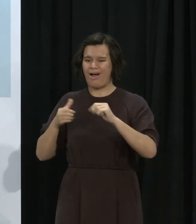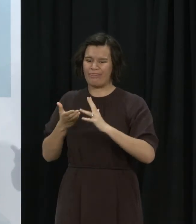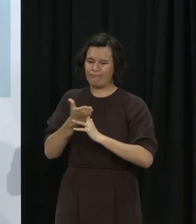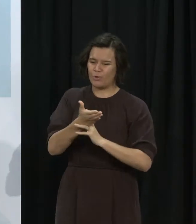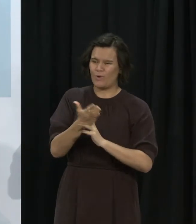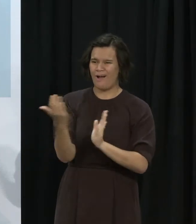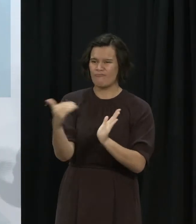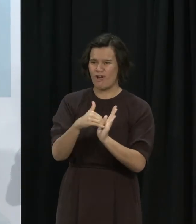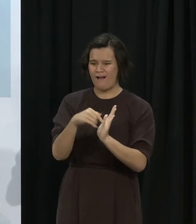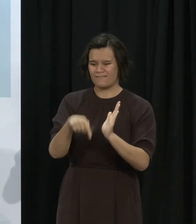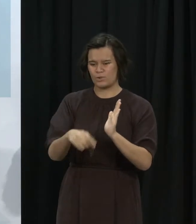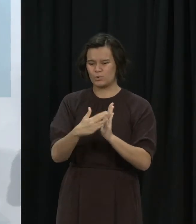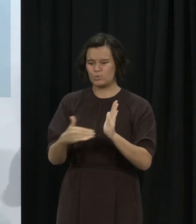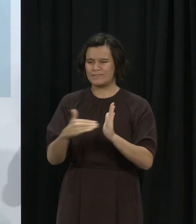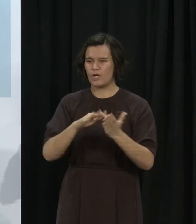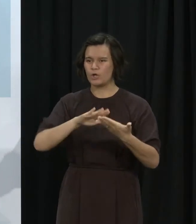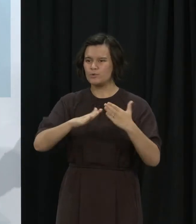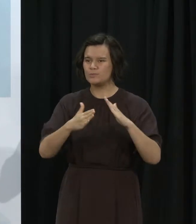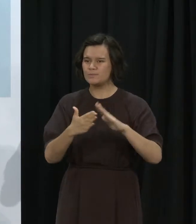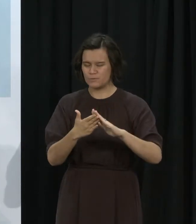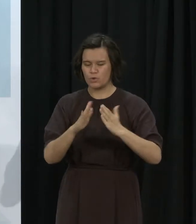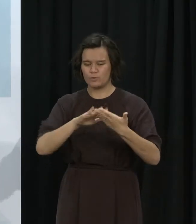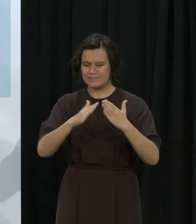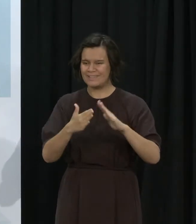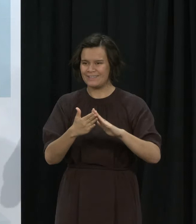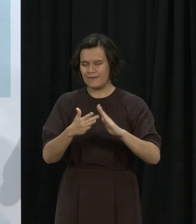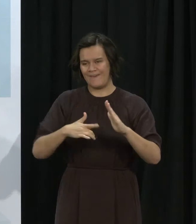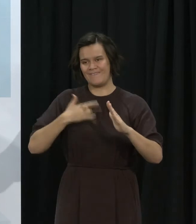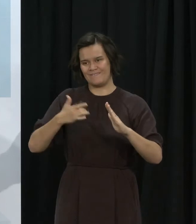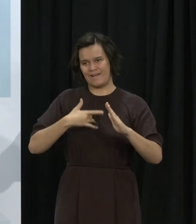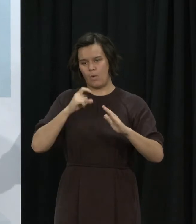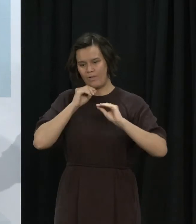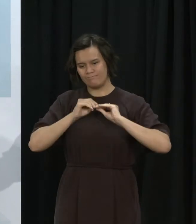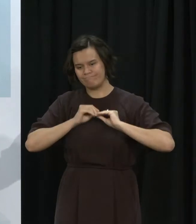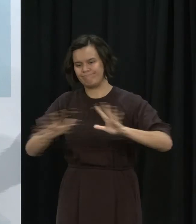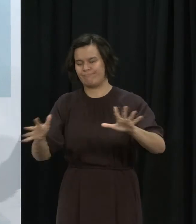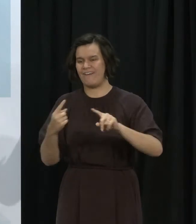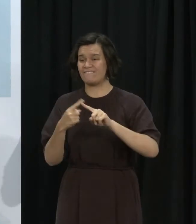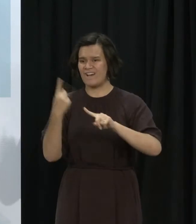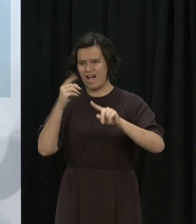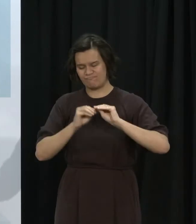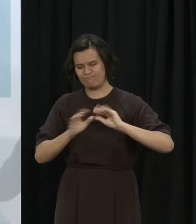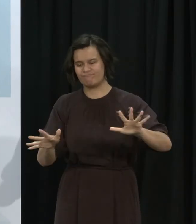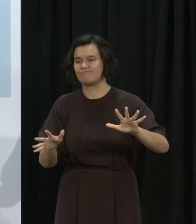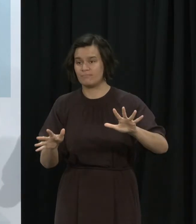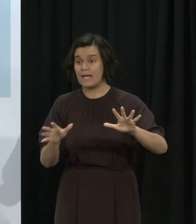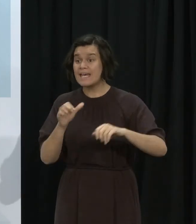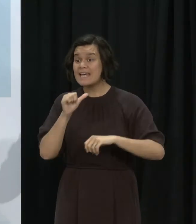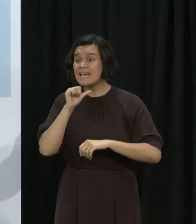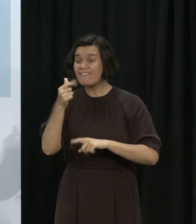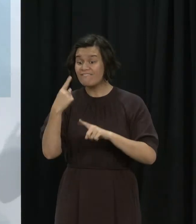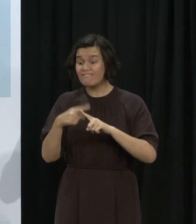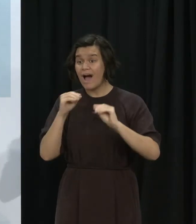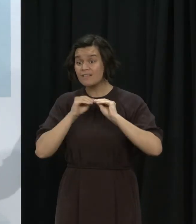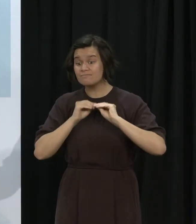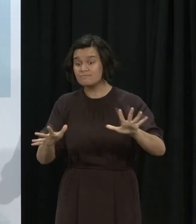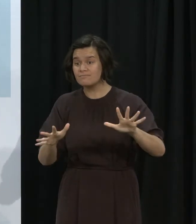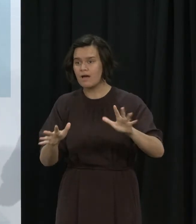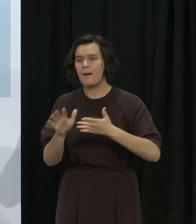keehi me te i pehia te punaha hauora. Kua huri ano a Omicron